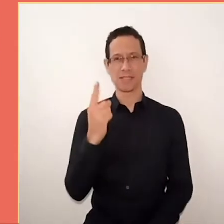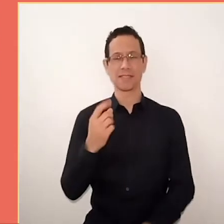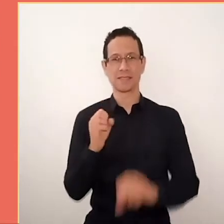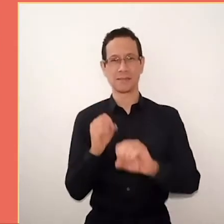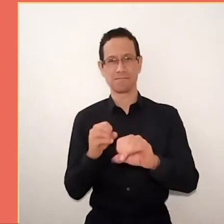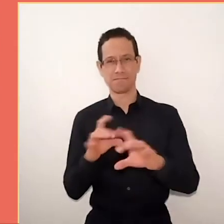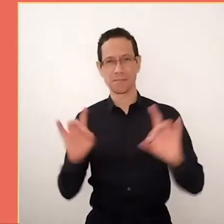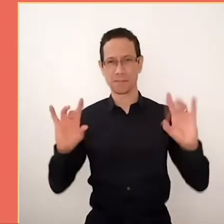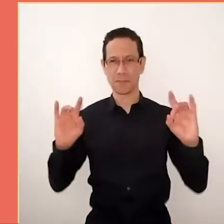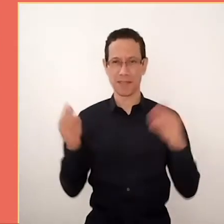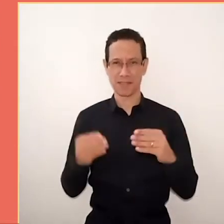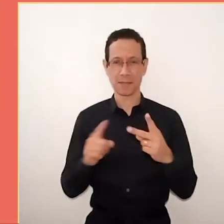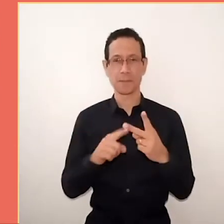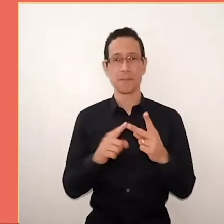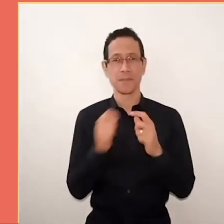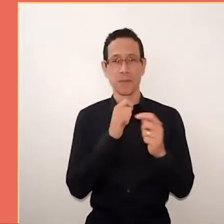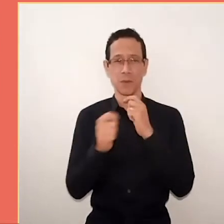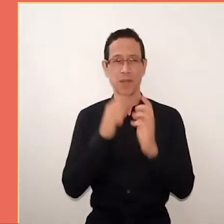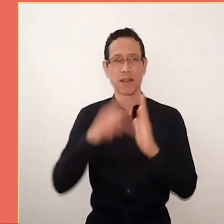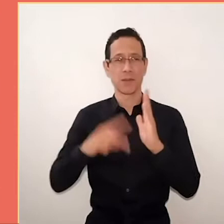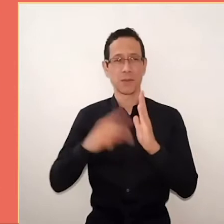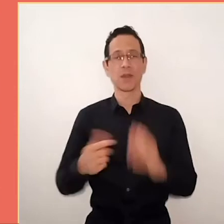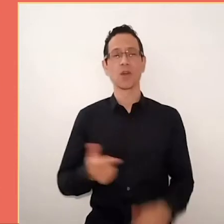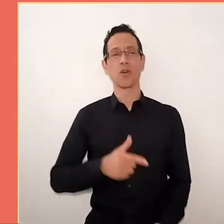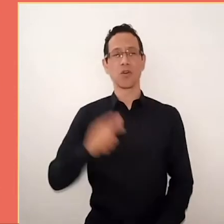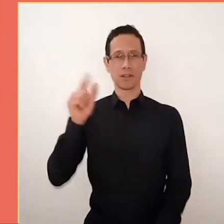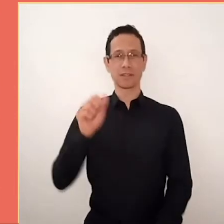uma mediadora de leitura, e uma grande autora de literatura.